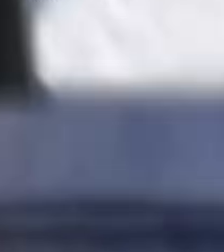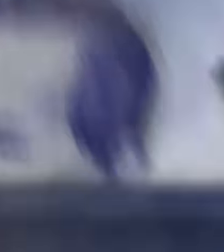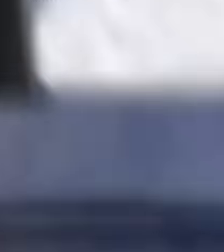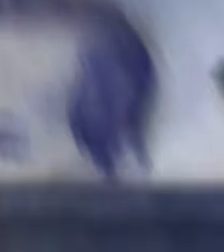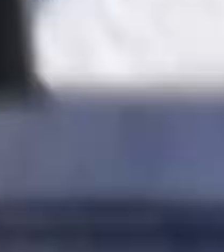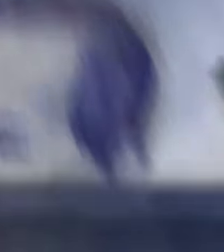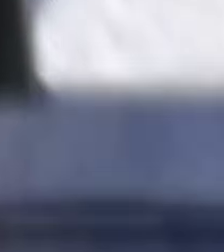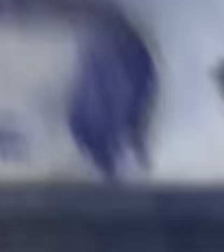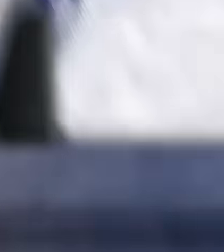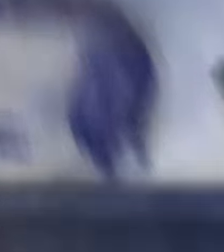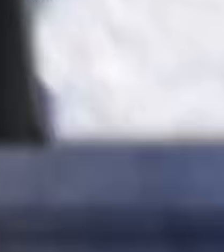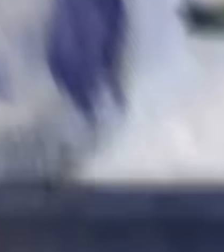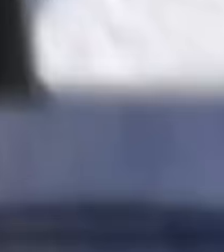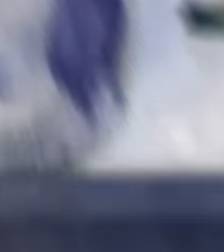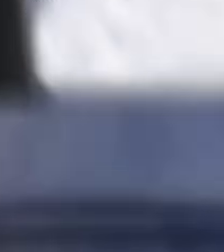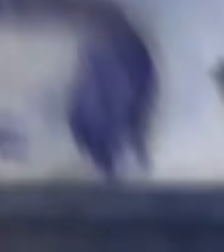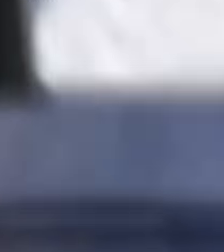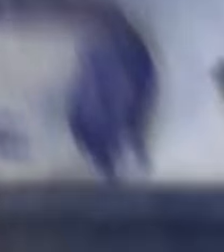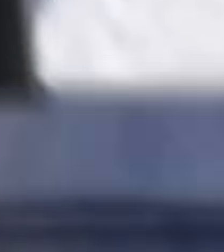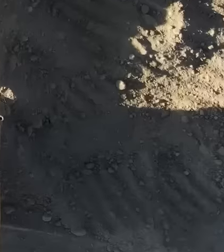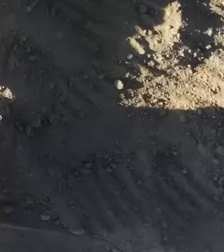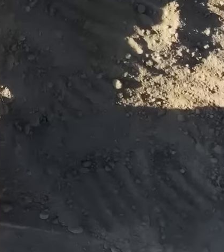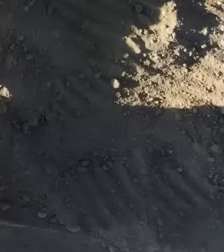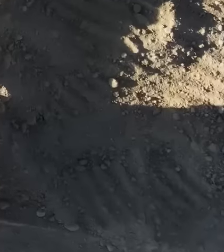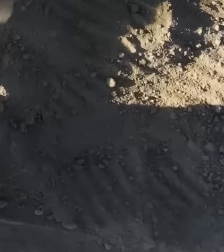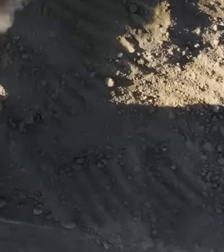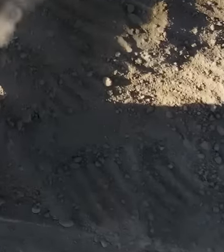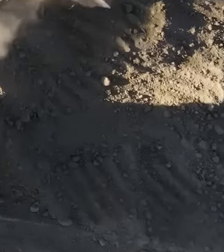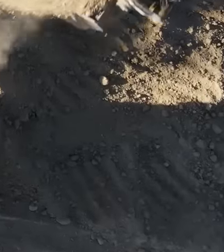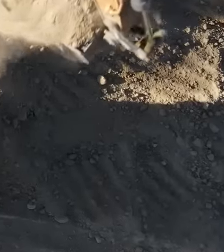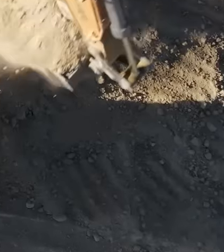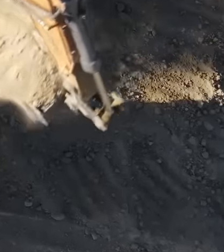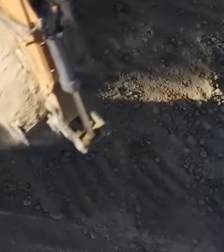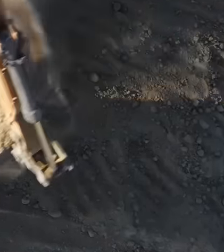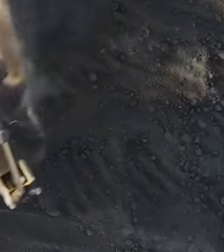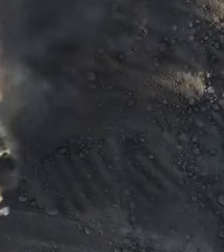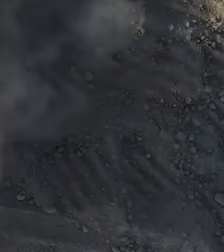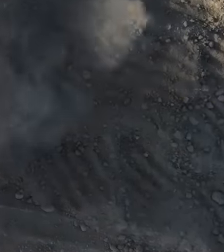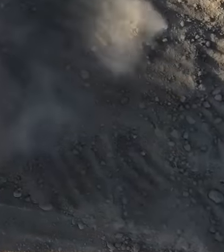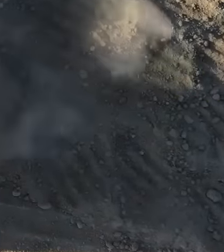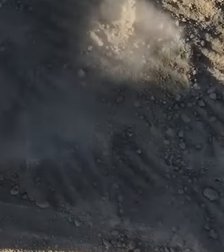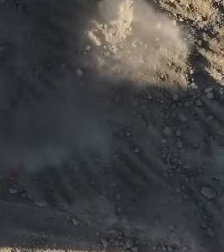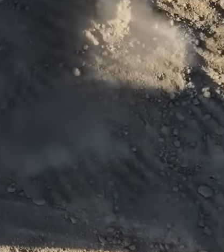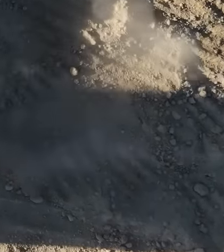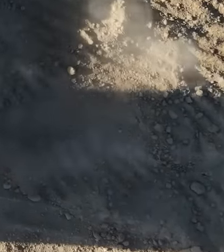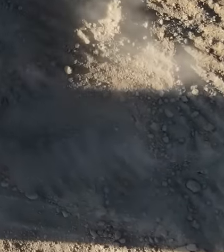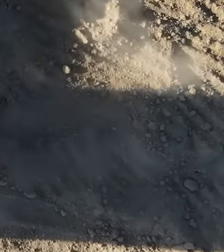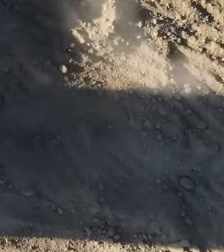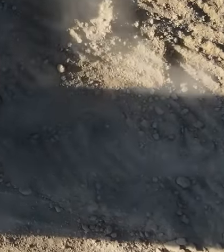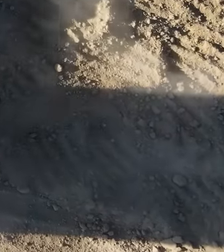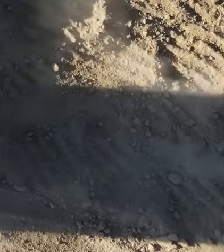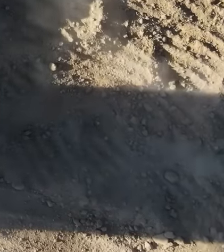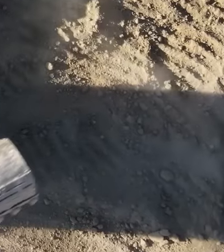millones de pesos. ¿Qué significa esto para el país? Este programa masivo de reparación,